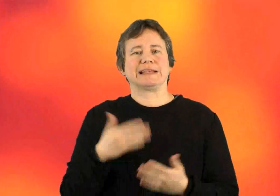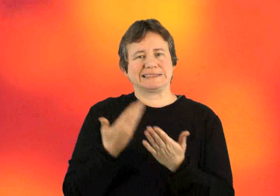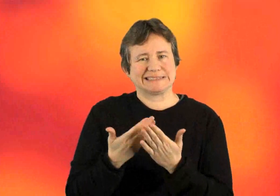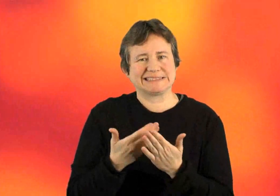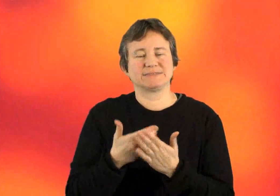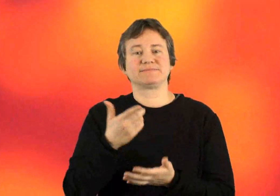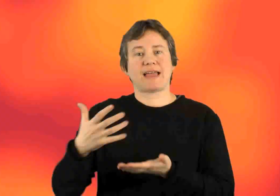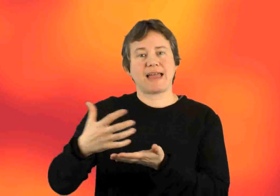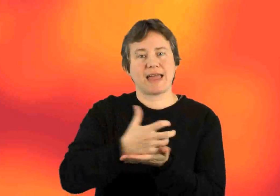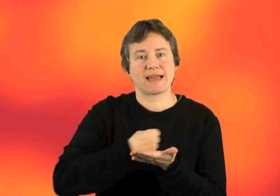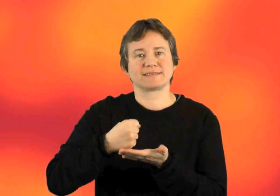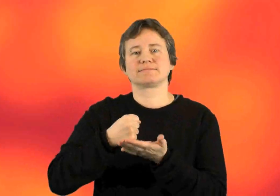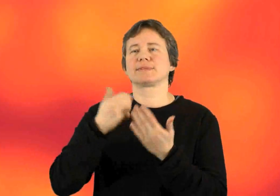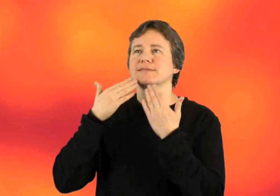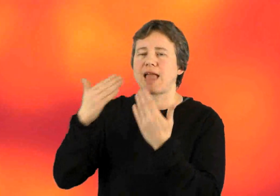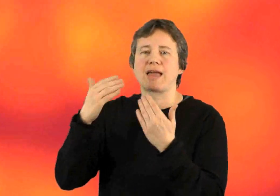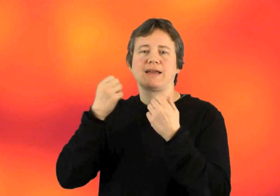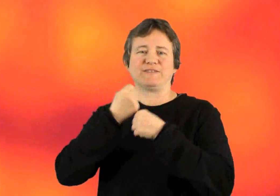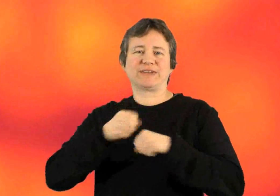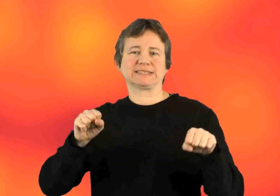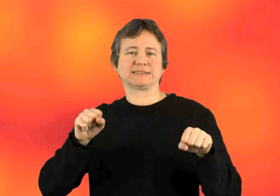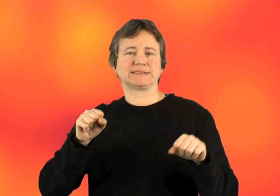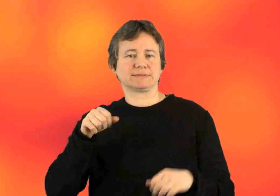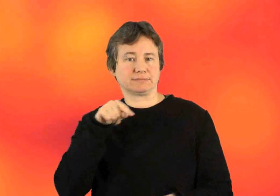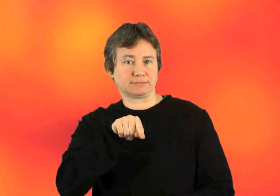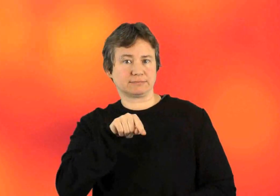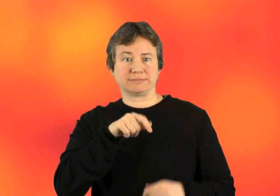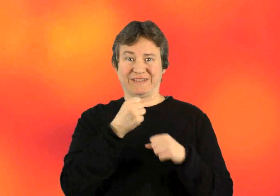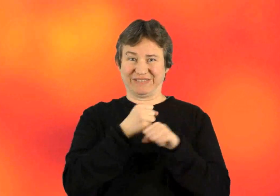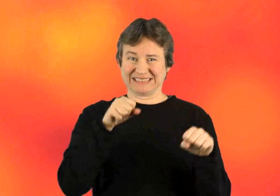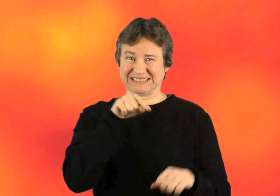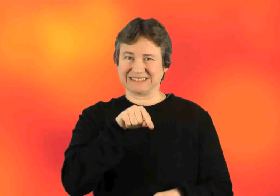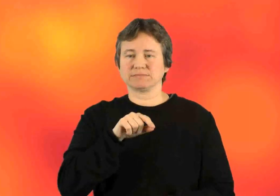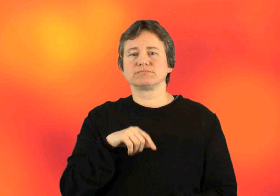Deshalb beim Ernte-Dank-Fest